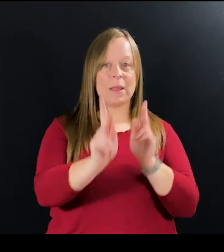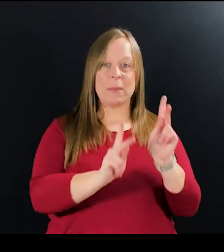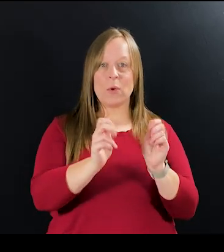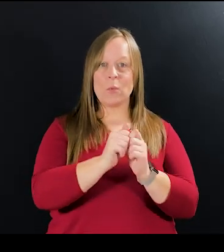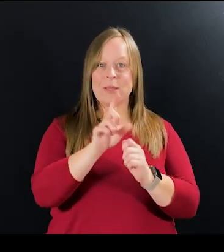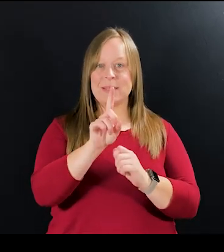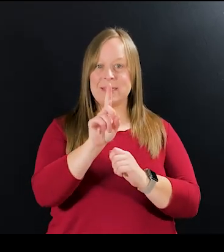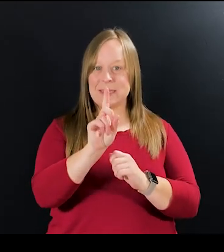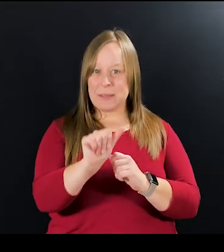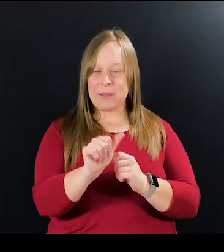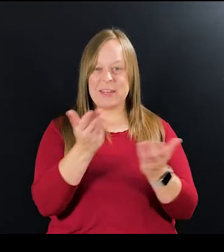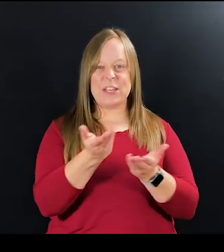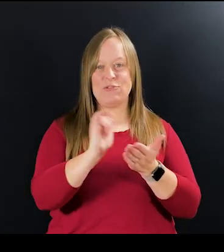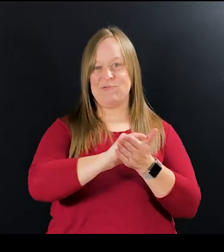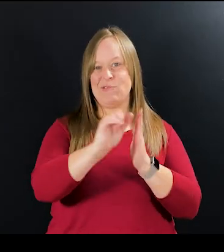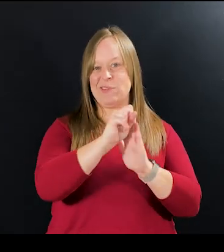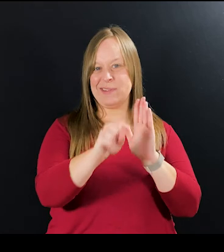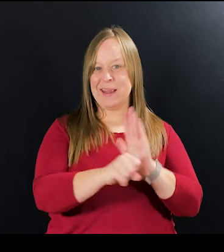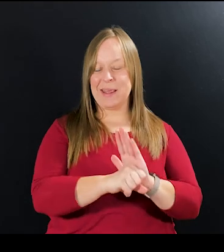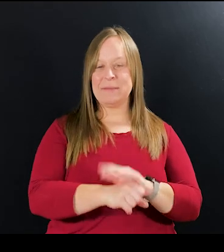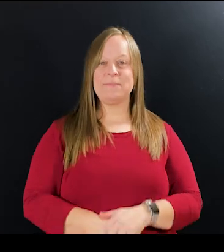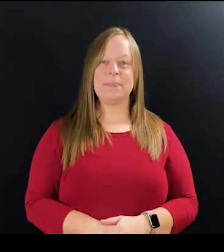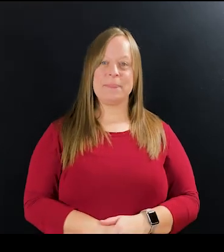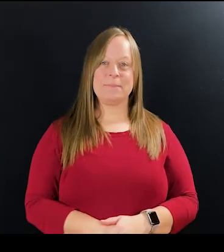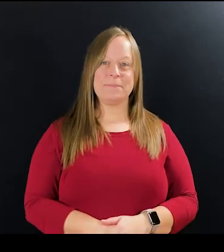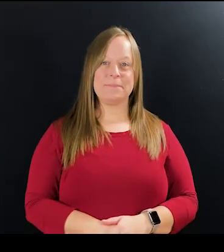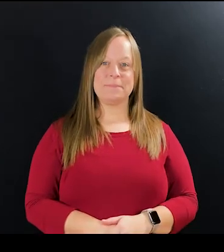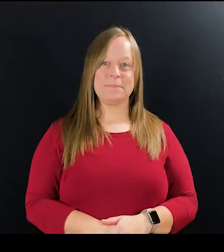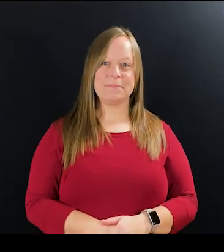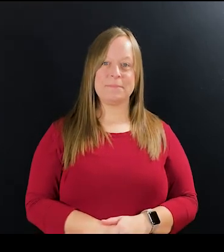sobre los derechos de las personas con discapacidades en el estado de Nueva York.